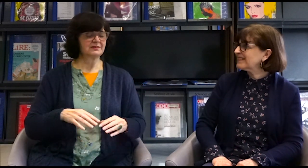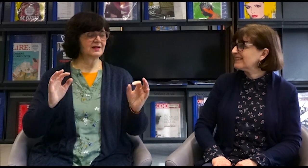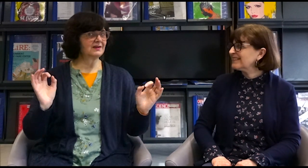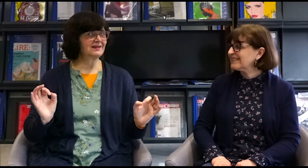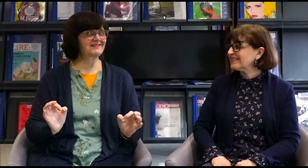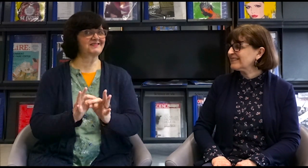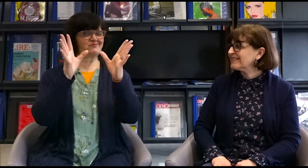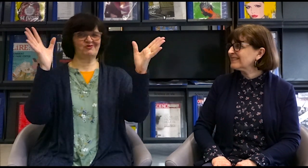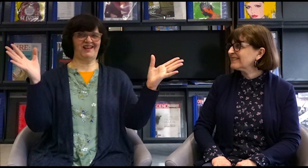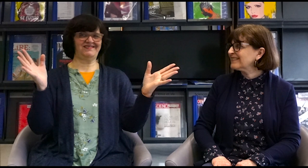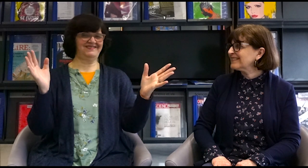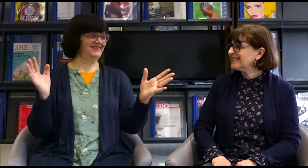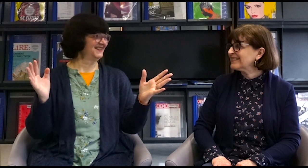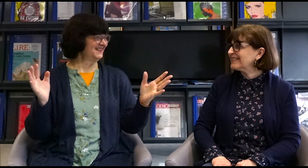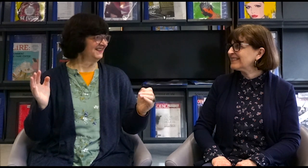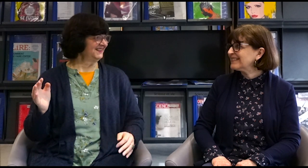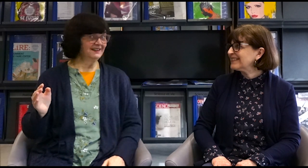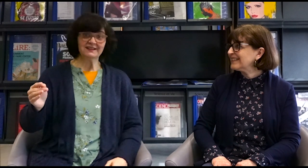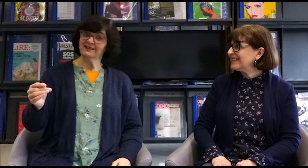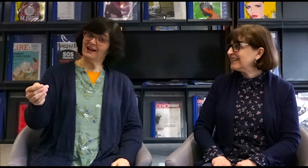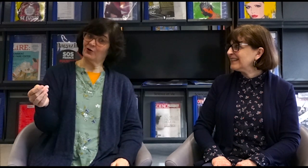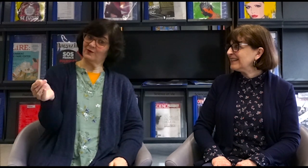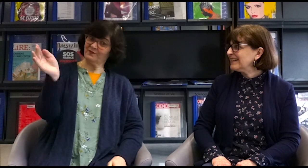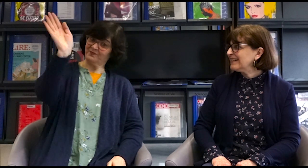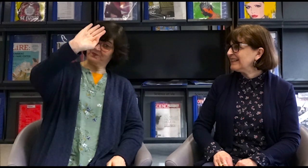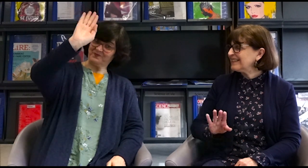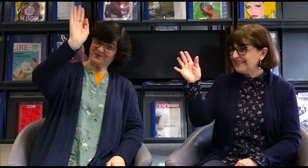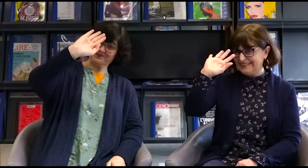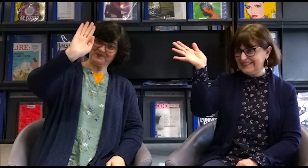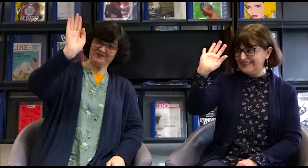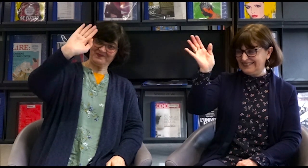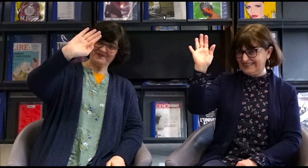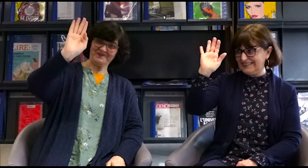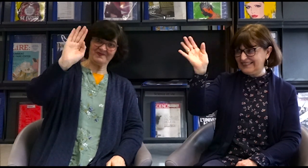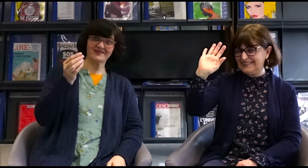C'est exceptionnel ! Au revoir !